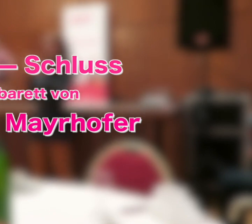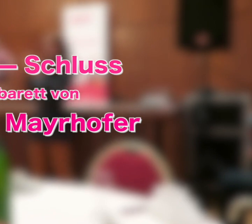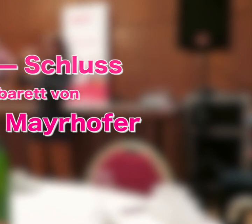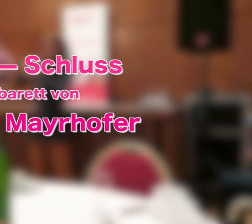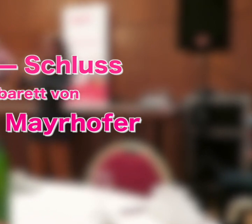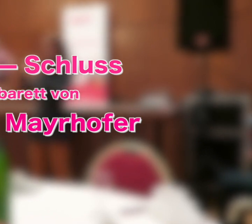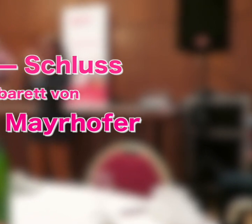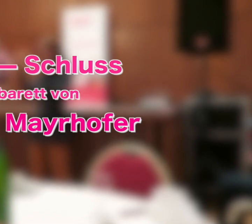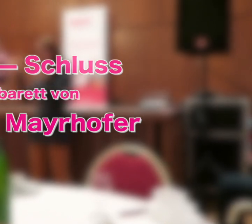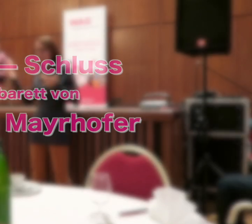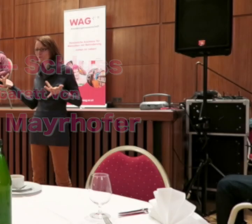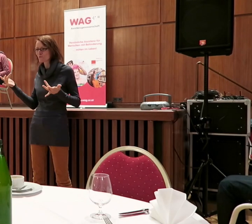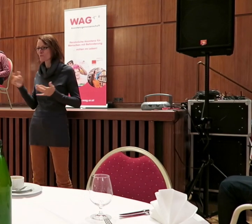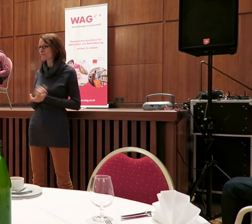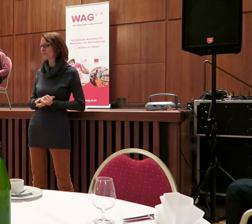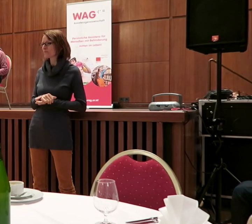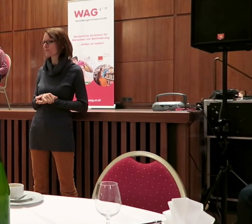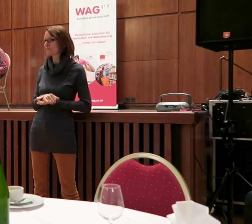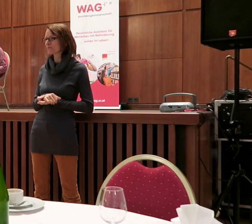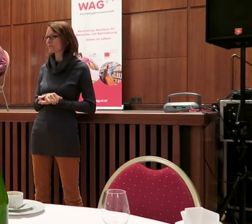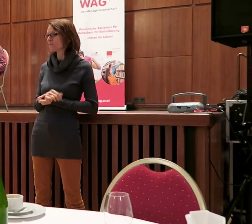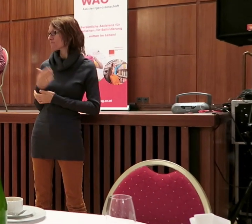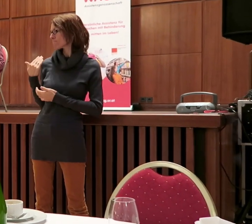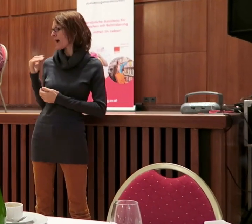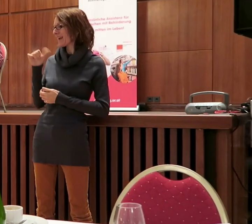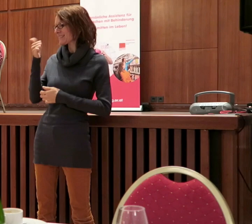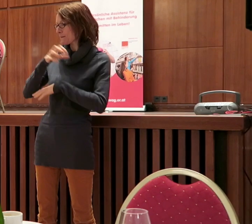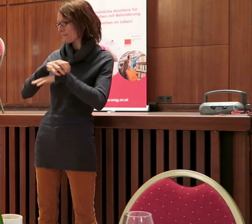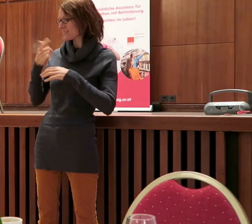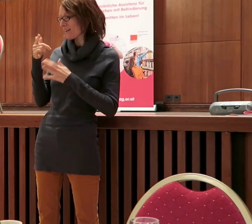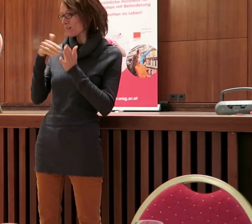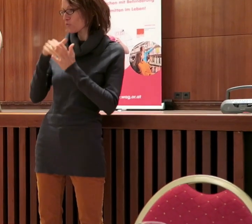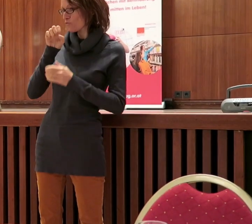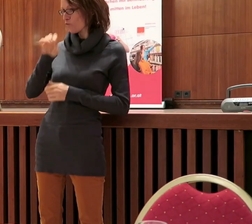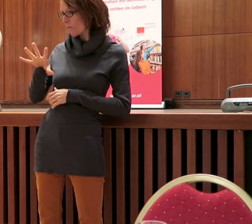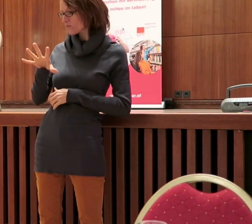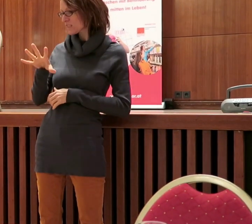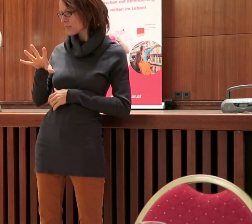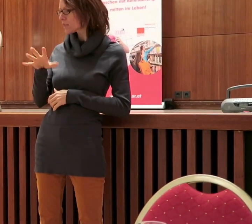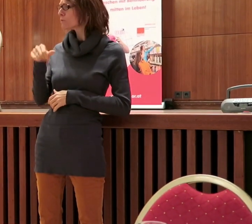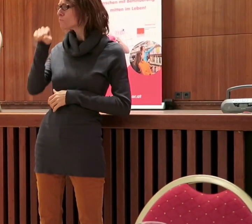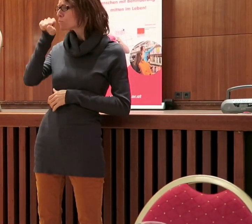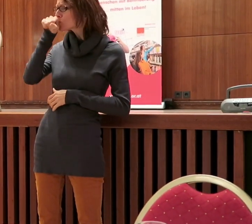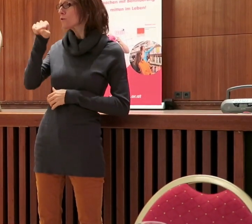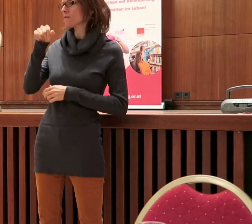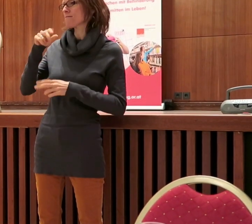Es ist so, seit erstem März 2015 trett ich besonders gern in Niederösterreich auf.